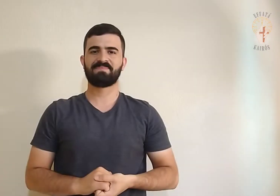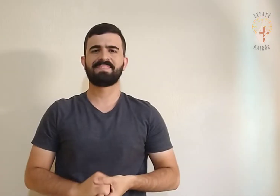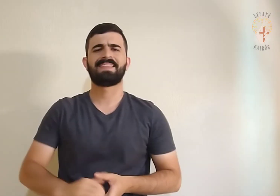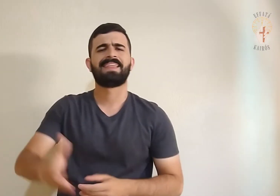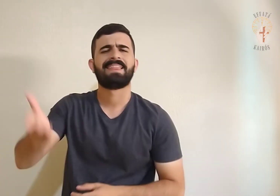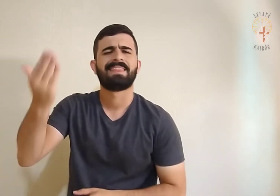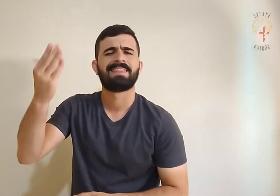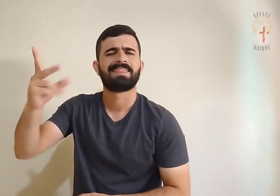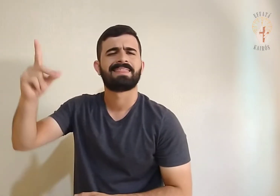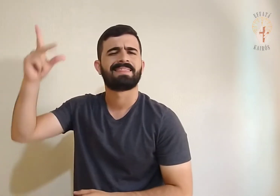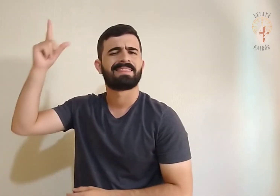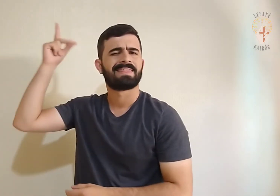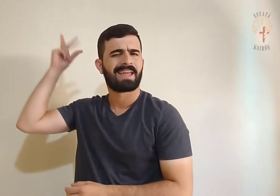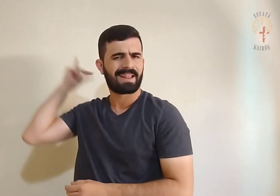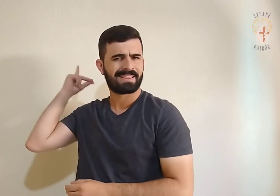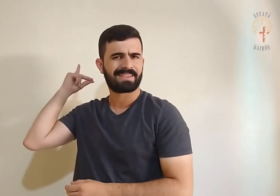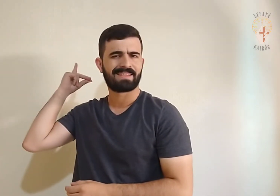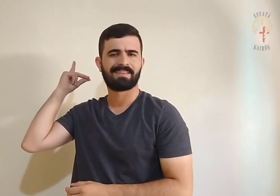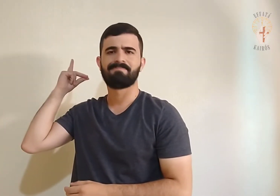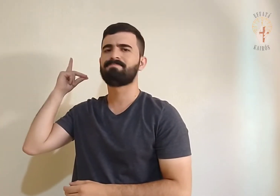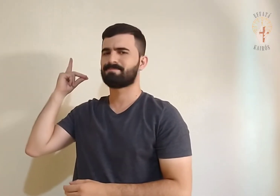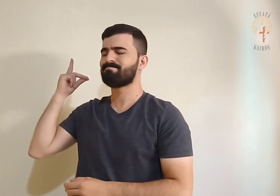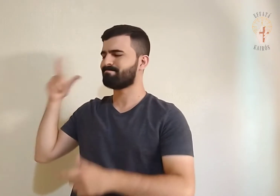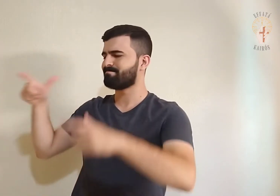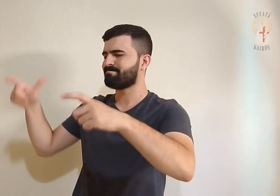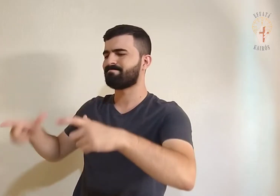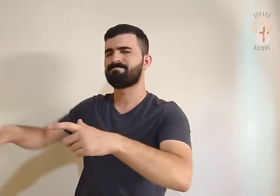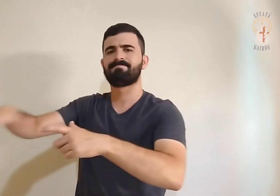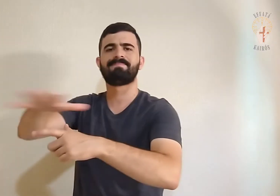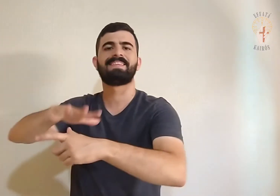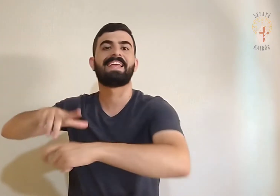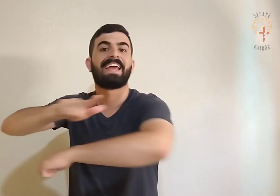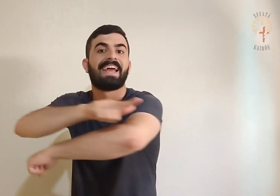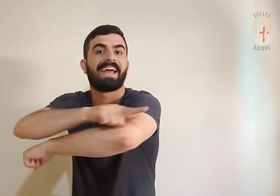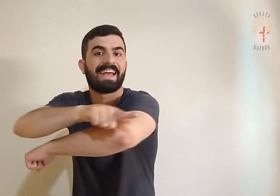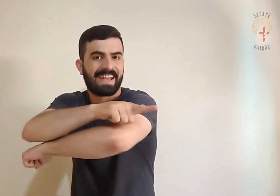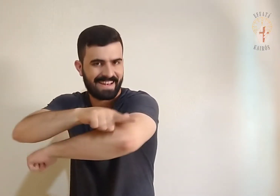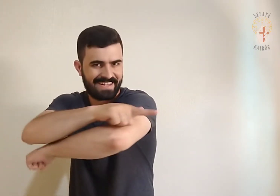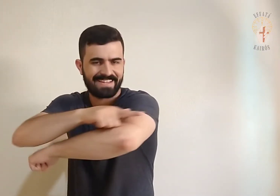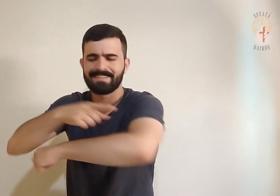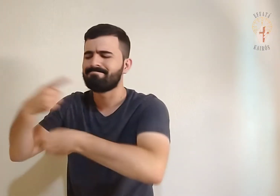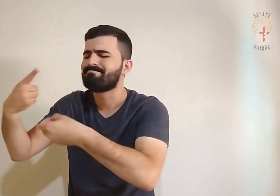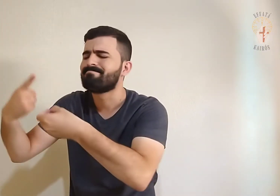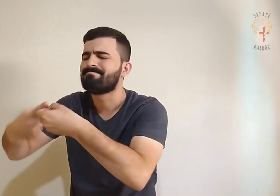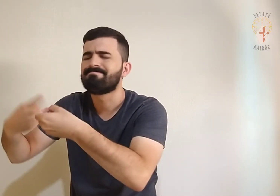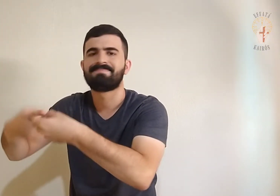Naquele tempo, Jo 2,1 - houve um casamento em Caná da Galileia.